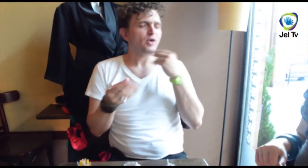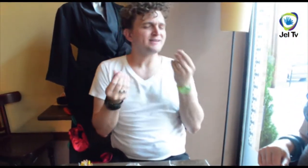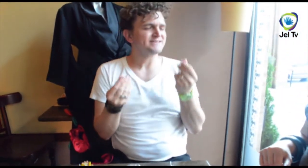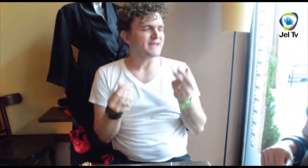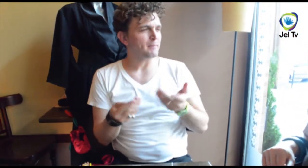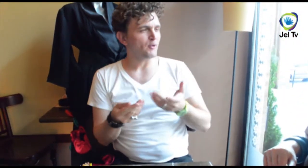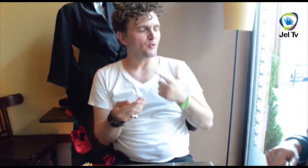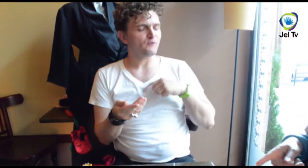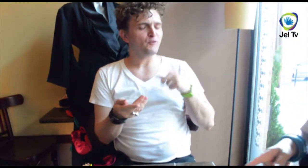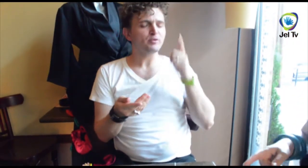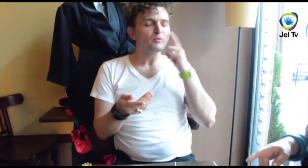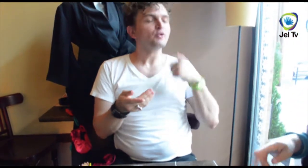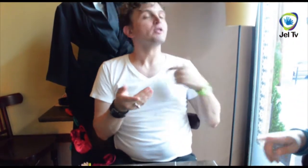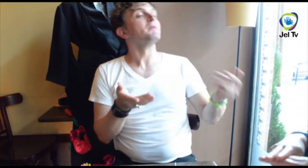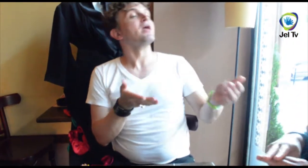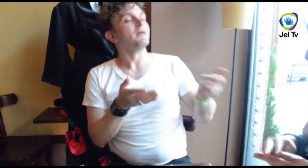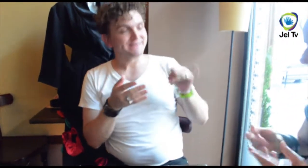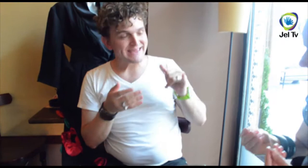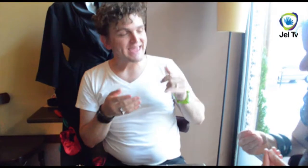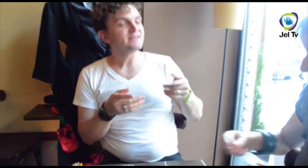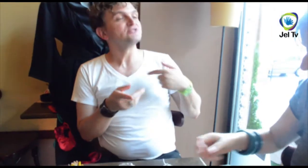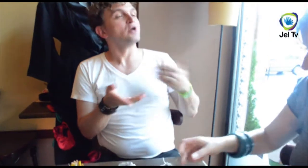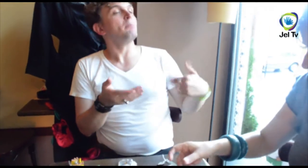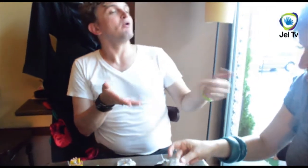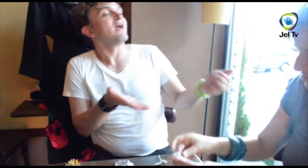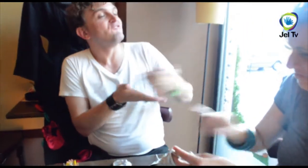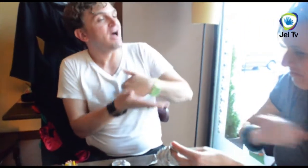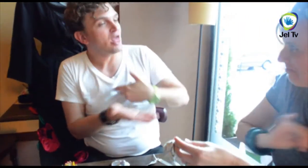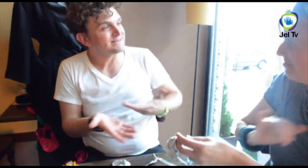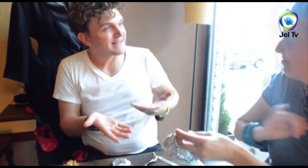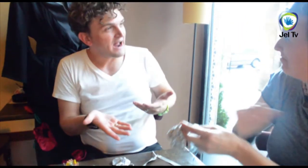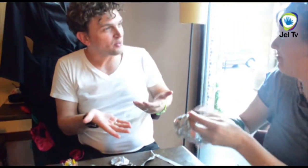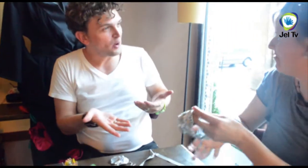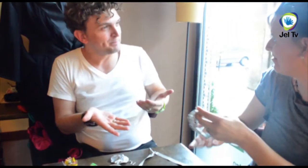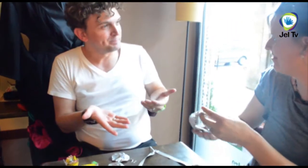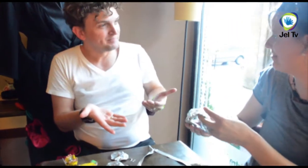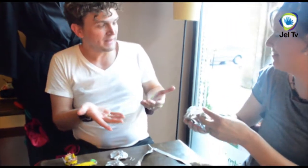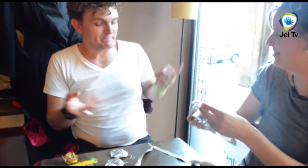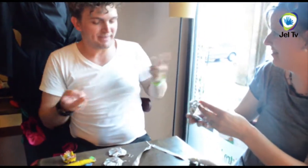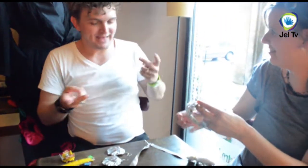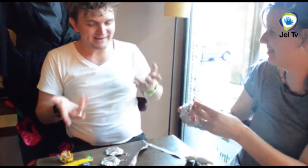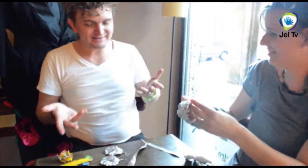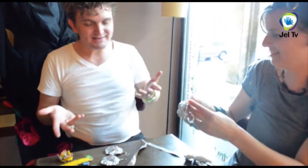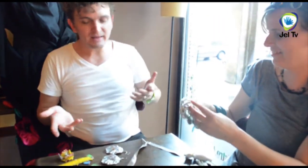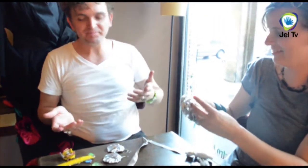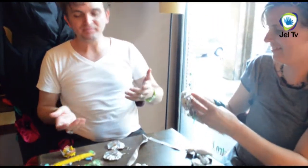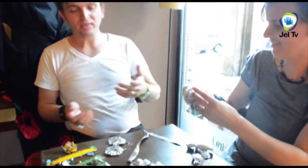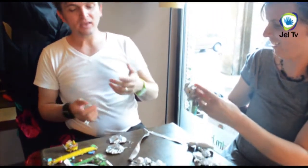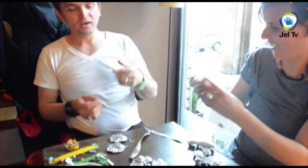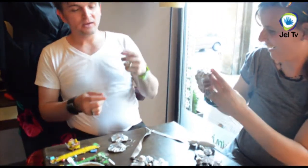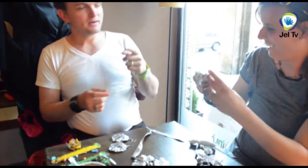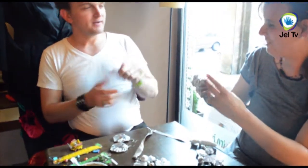Sajnáltam, olyan szép anyagok voltak, ezért gondoltam, jobb ezekből felhasználni. Persze!